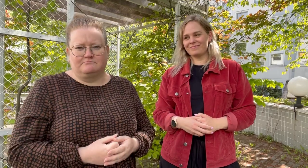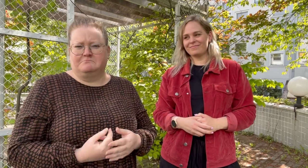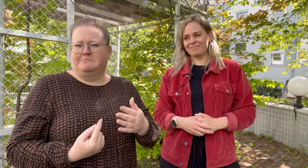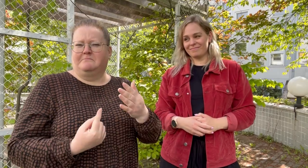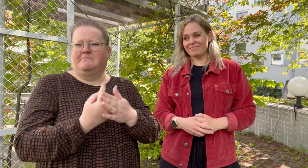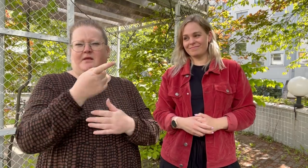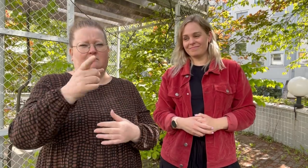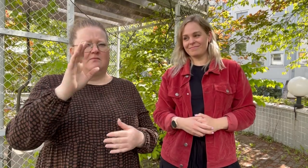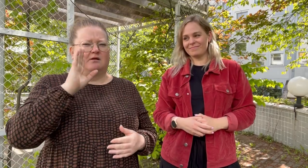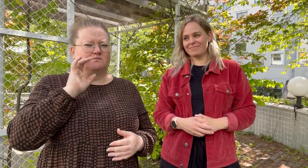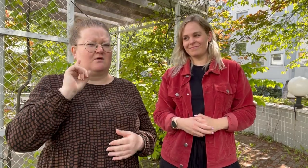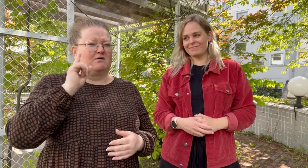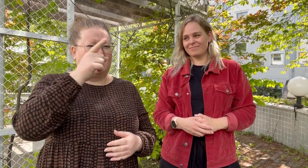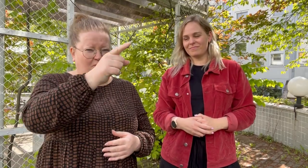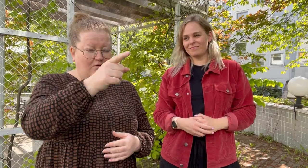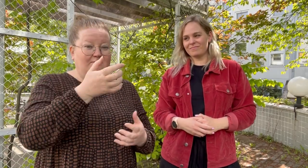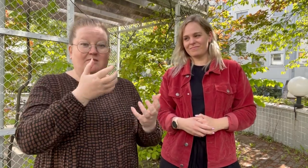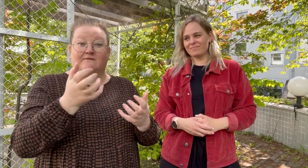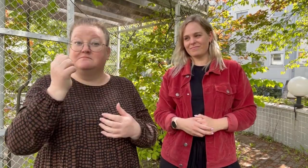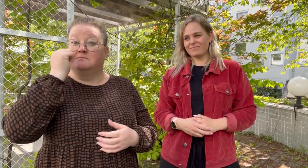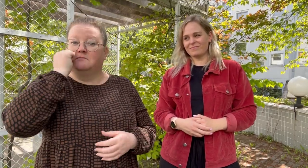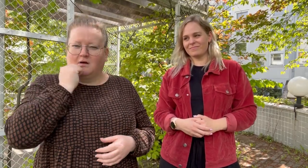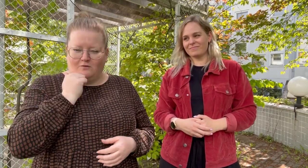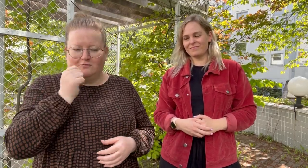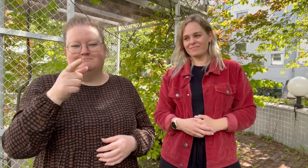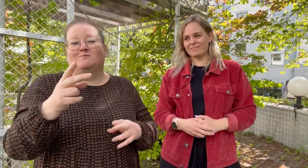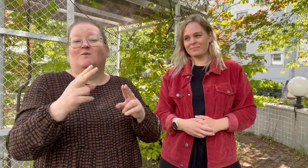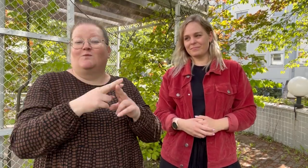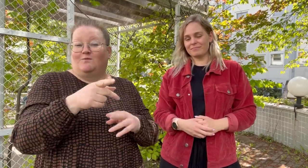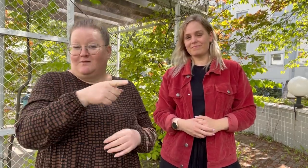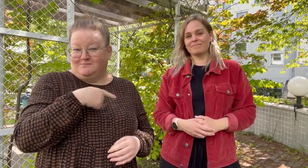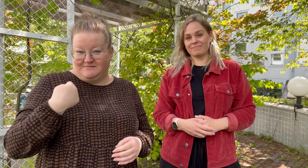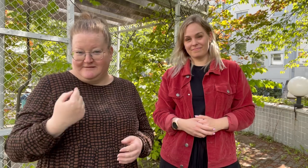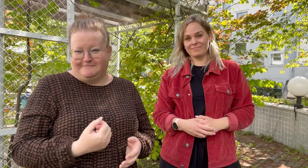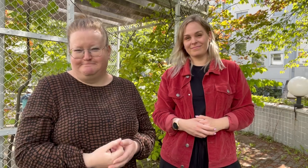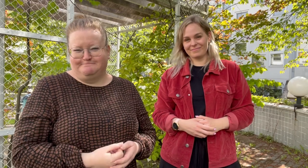Kaukaa tulevat majoitusta tarvitsevat voivat olla yhteydessä meihin.